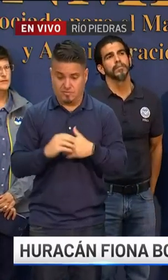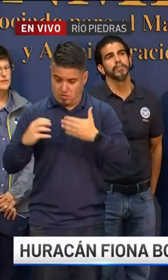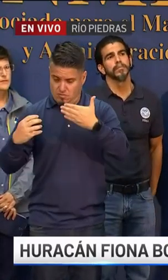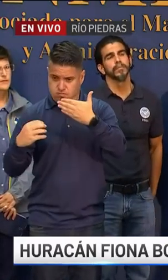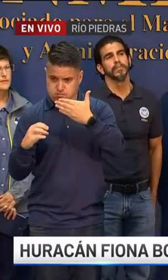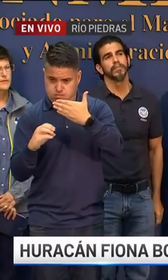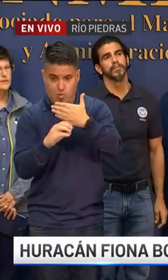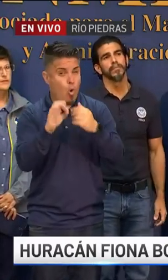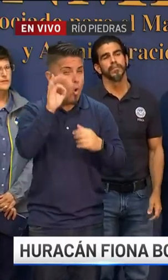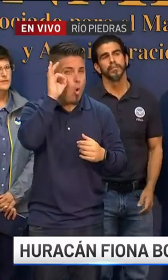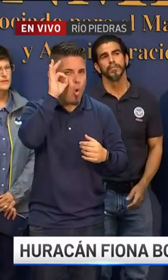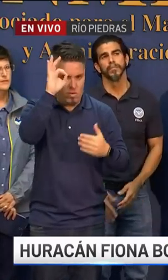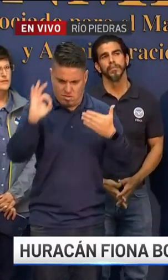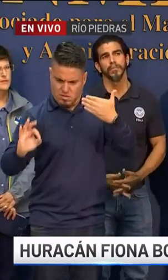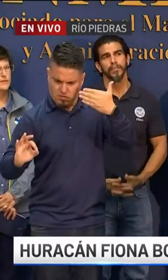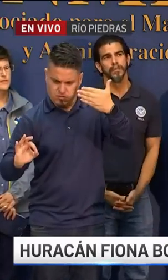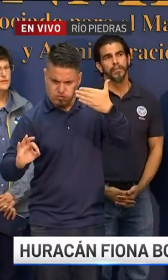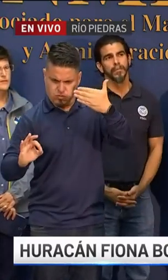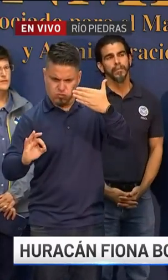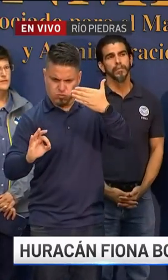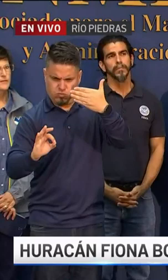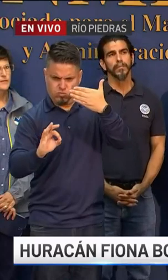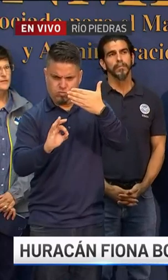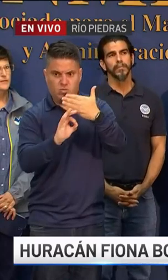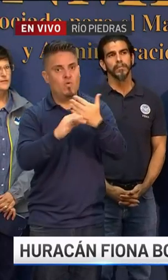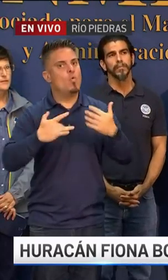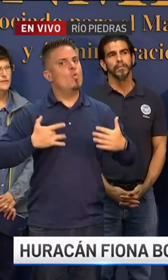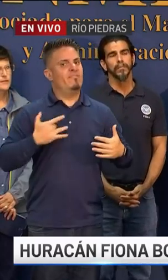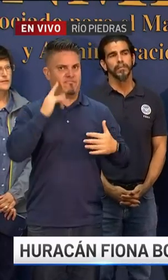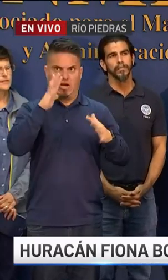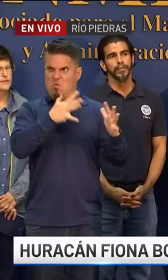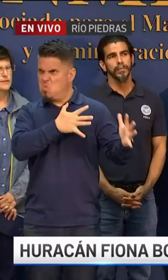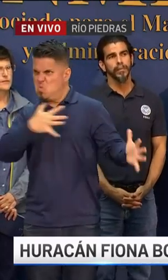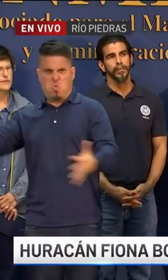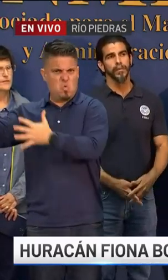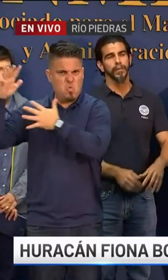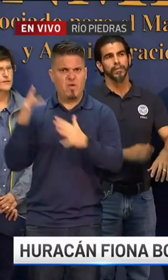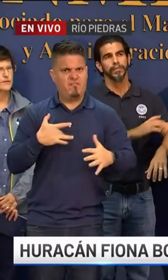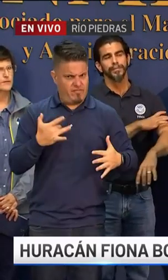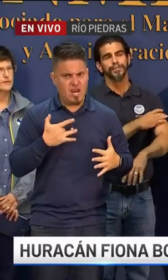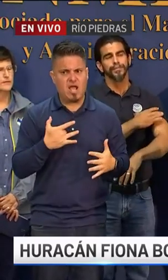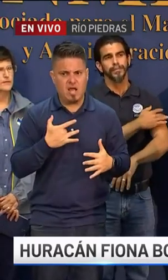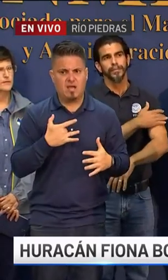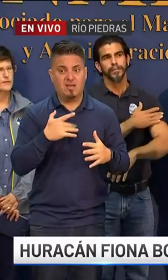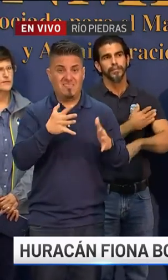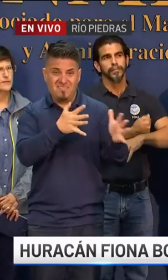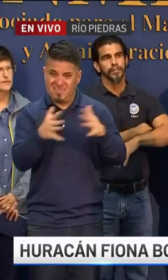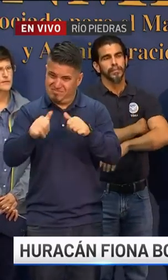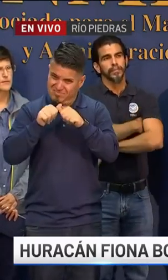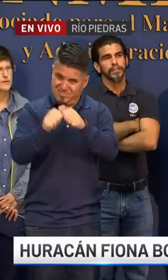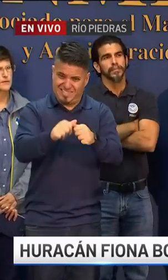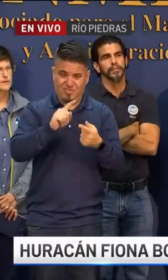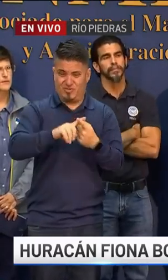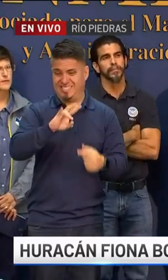GENERAR DE RÁFAGAS DE VIENTO DE TIPO HURACÁN.